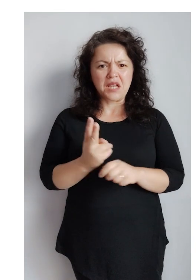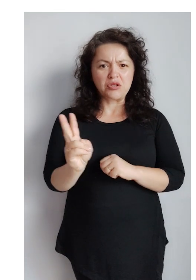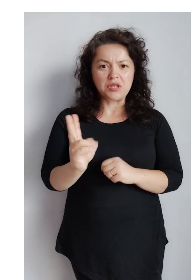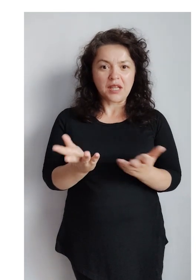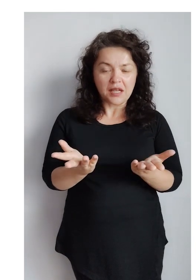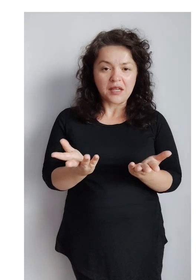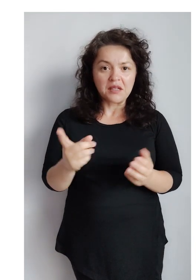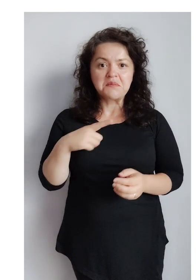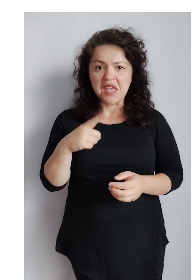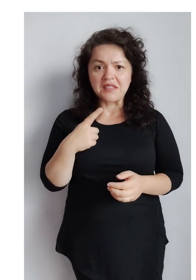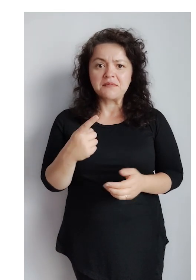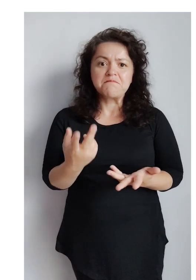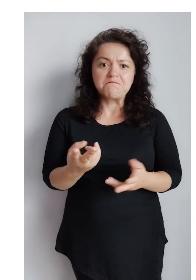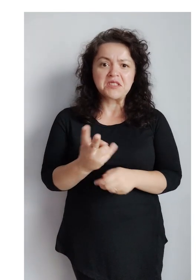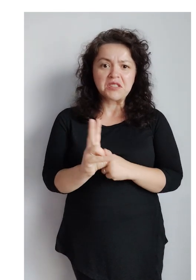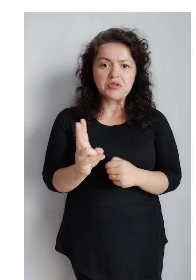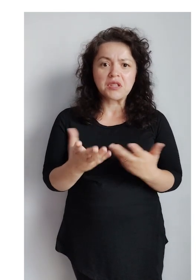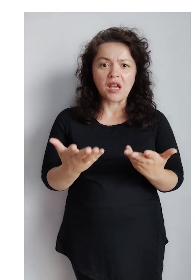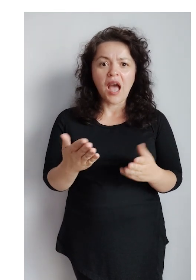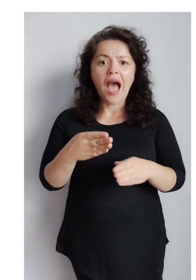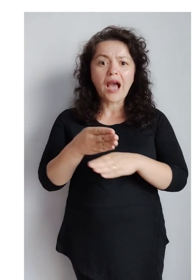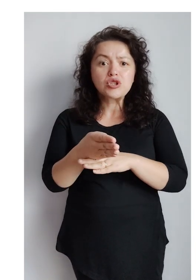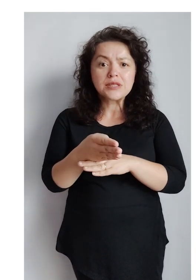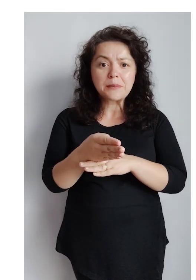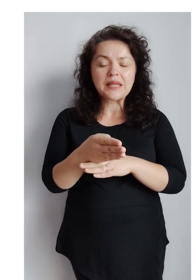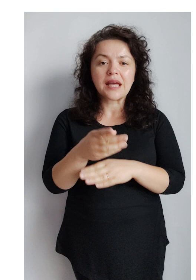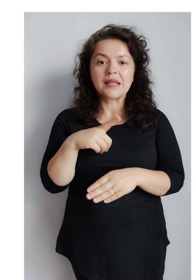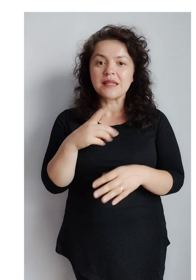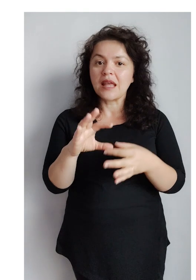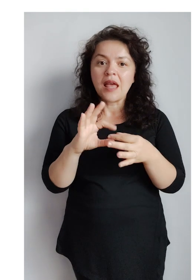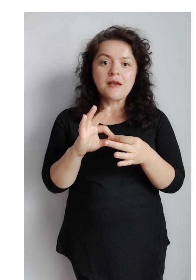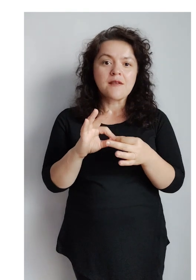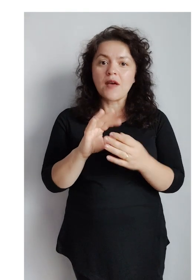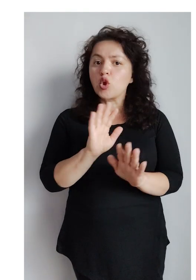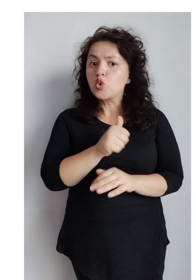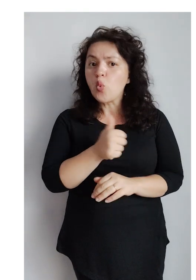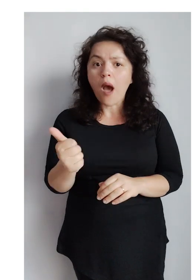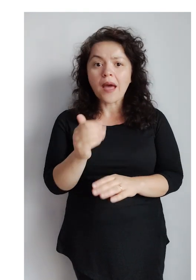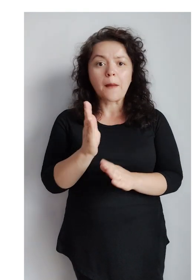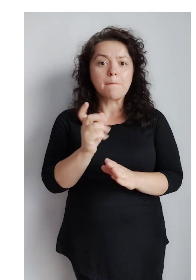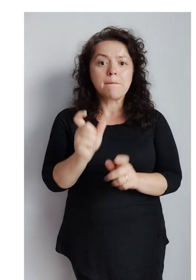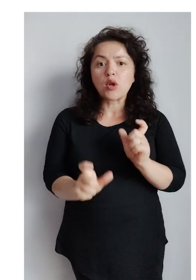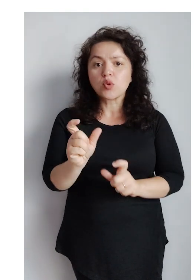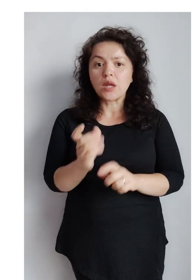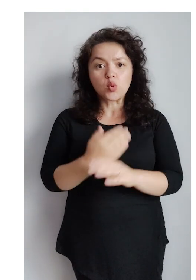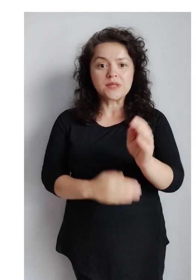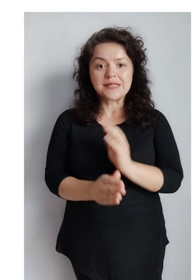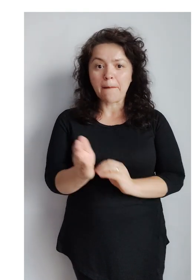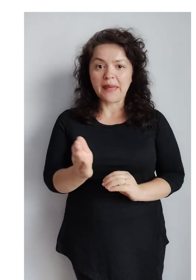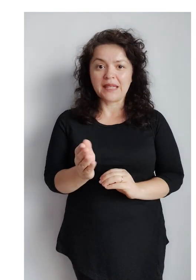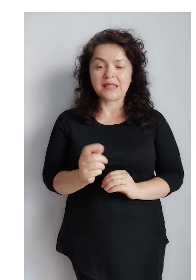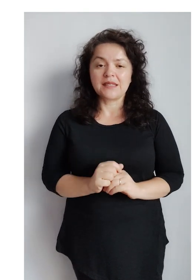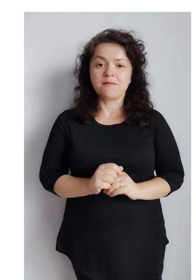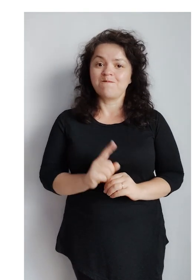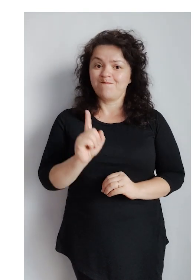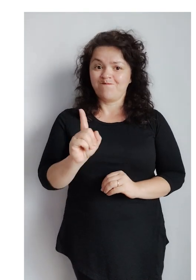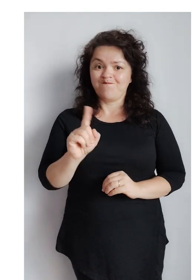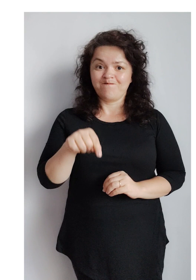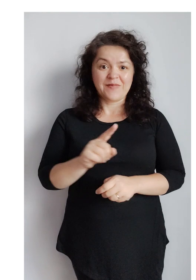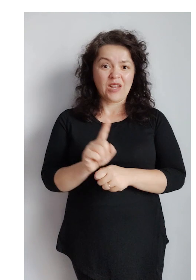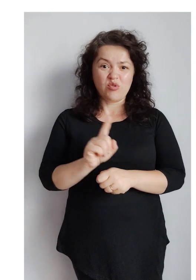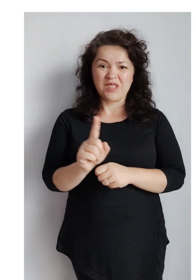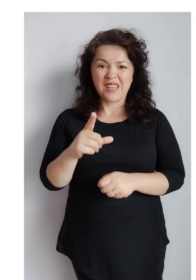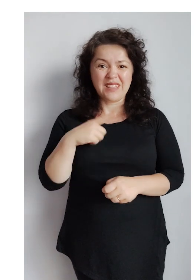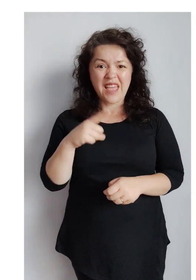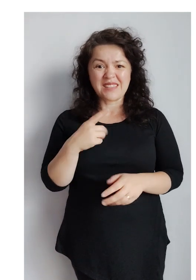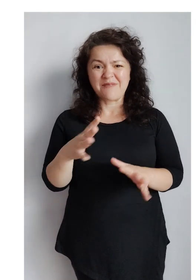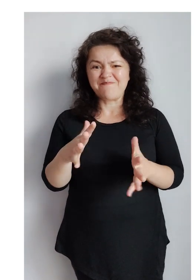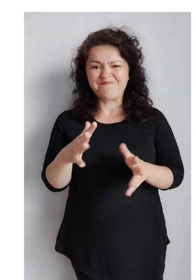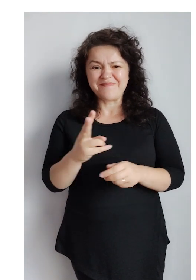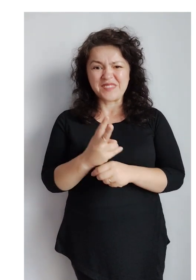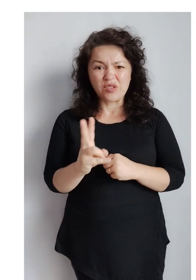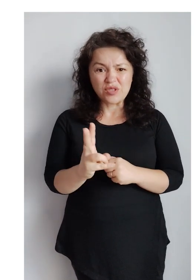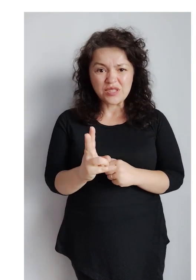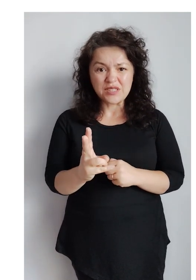Există o concepție greșită că accesibilitatea se referă doar la persoanele cu dizabilități. Acest lucru este destul de greșit.